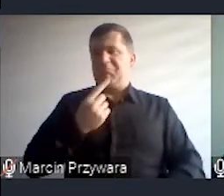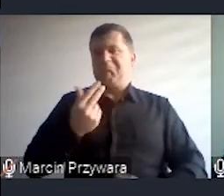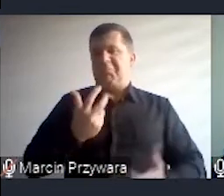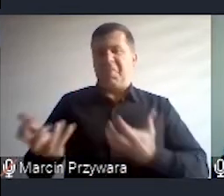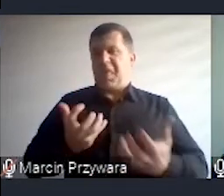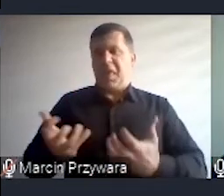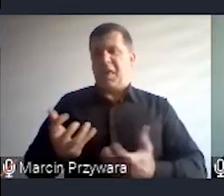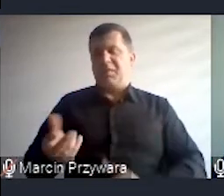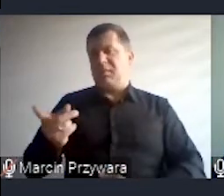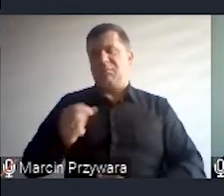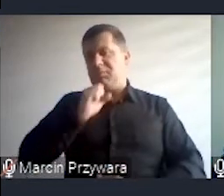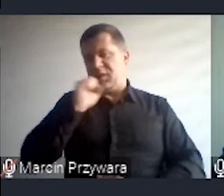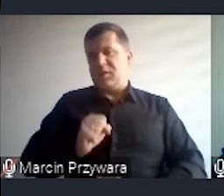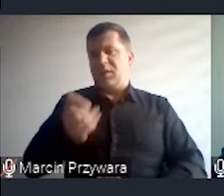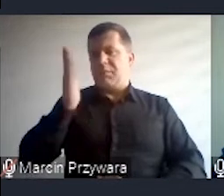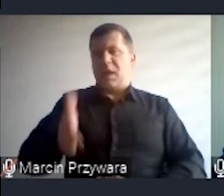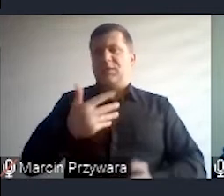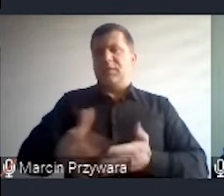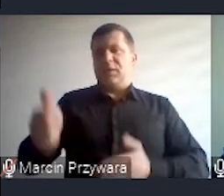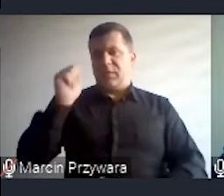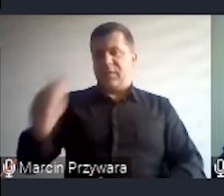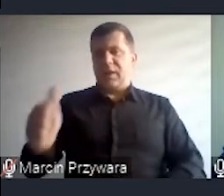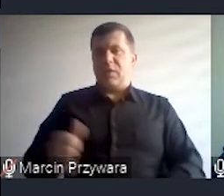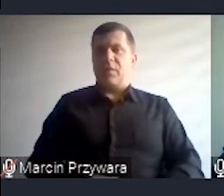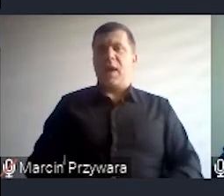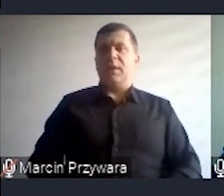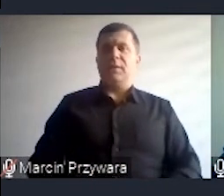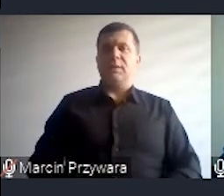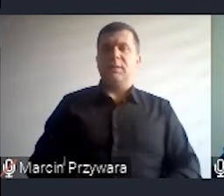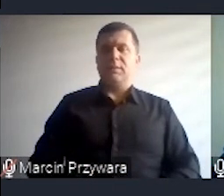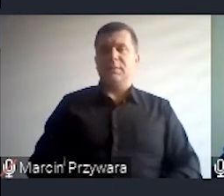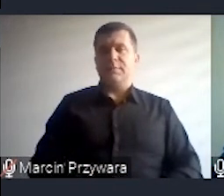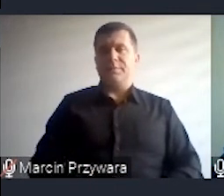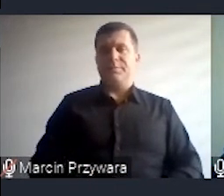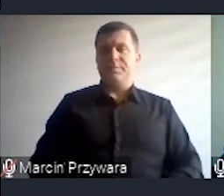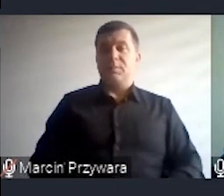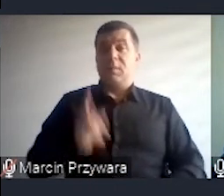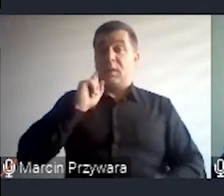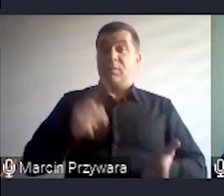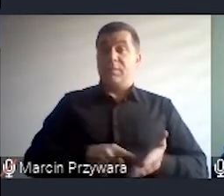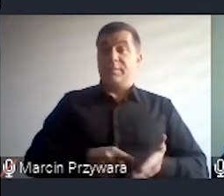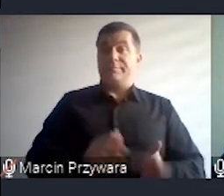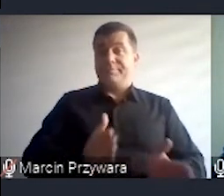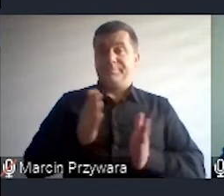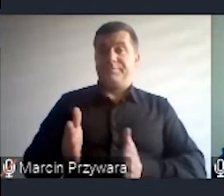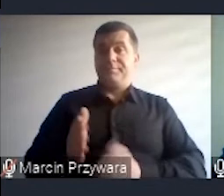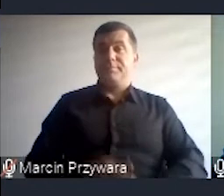Ona nigdy nie będzie wydatkiem kwalifikowalnym. No i właśnie.